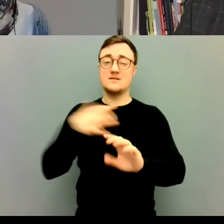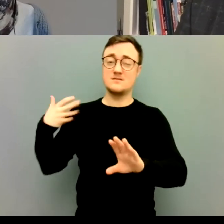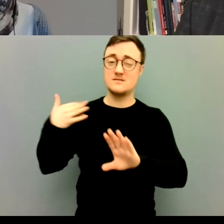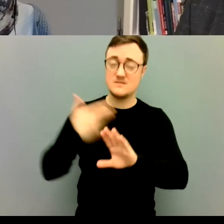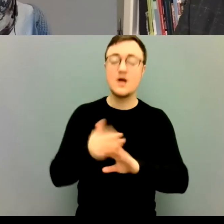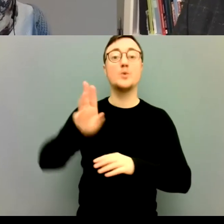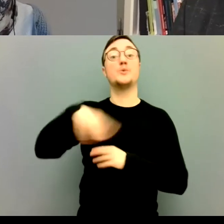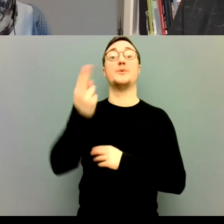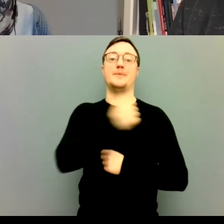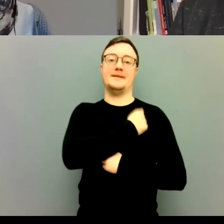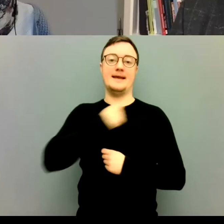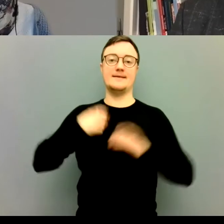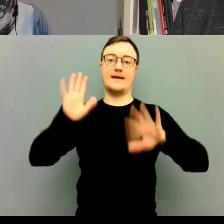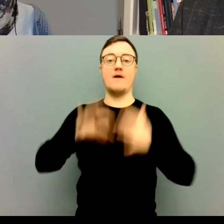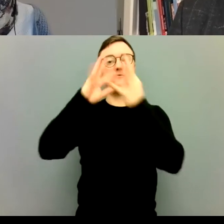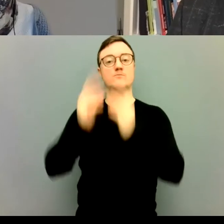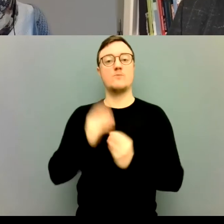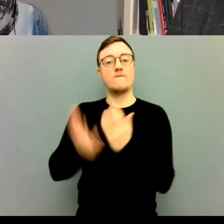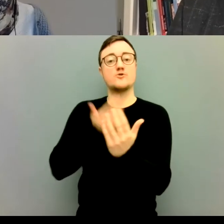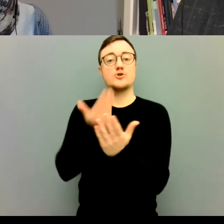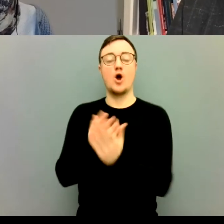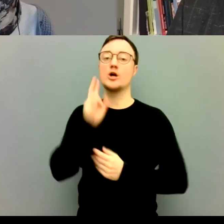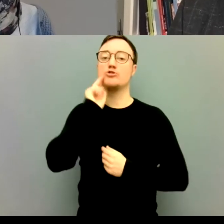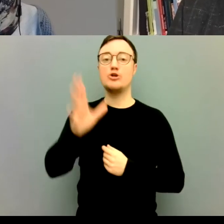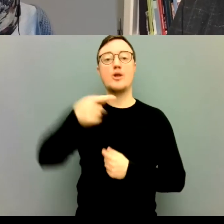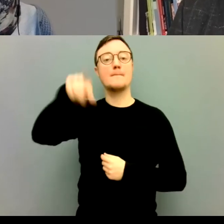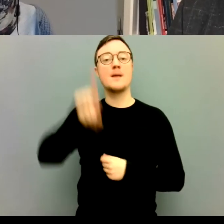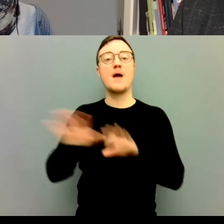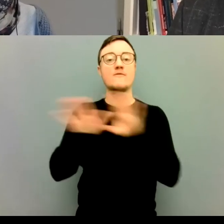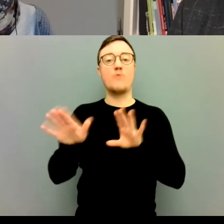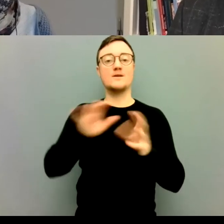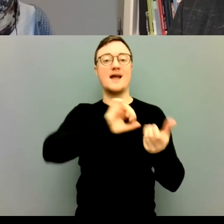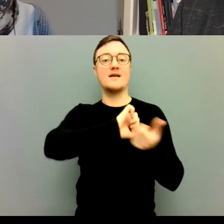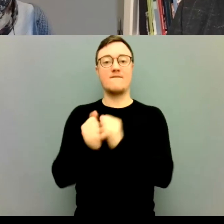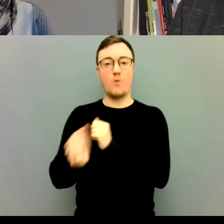och regeringen har lagt fram förslag till en ny primärvårdsreform-